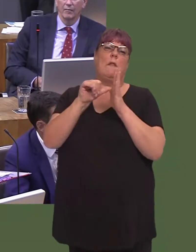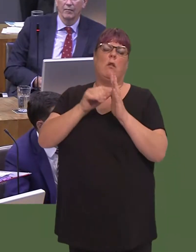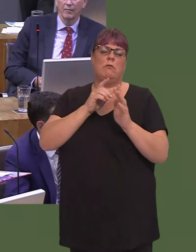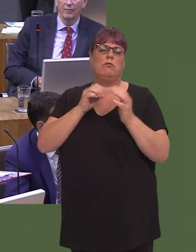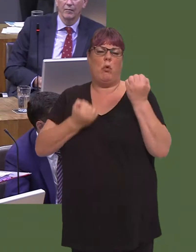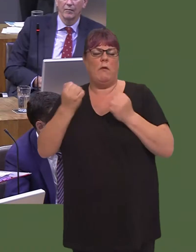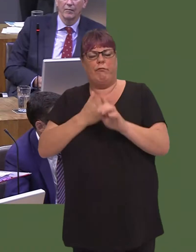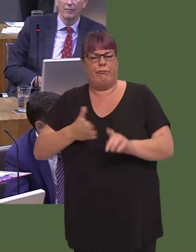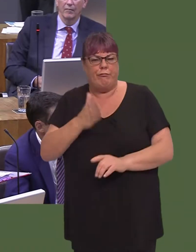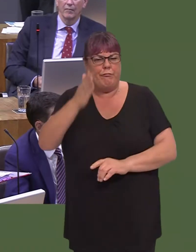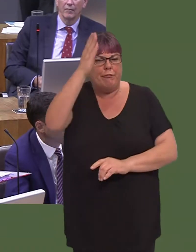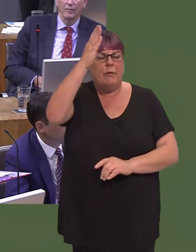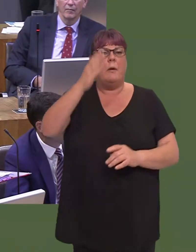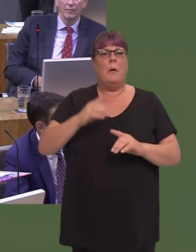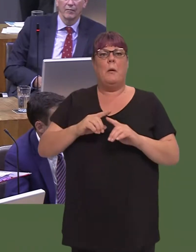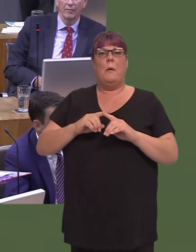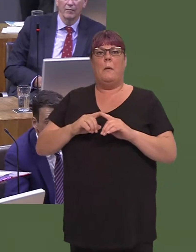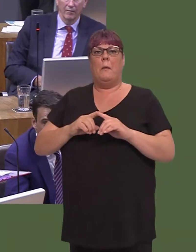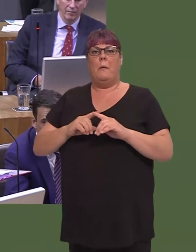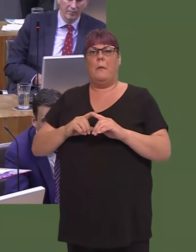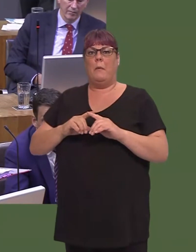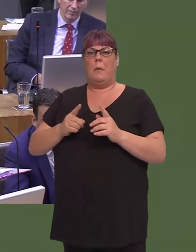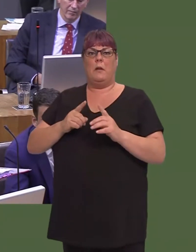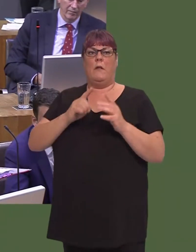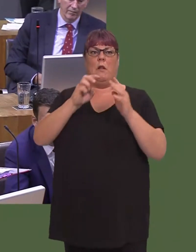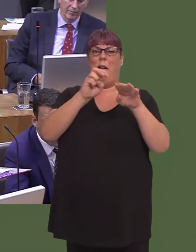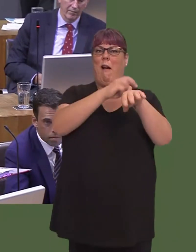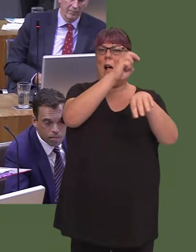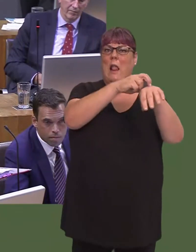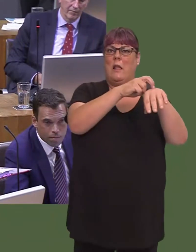Rydym ni'n mynd i weithio gyda nhw er mwyn gweithredu ar y cynlluniau, ond mae hynny